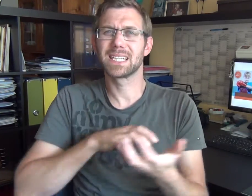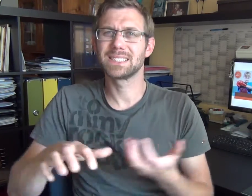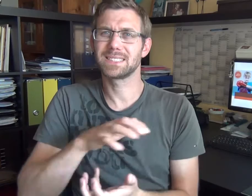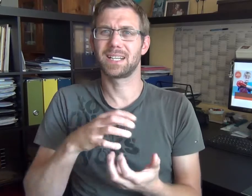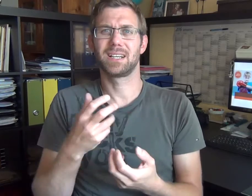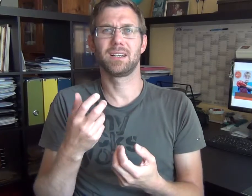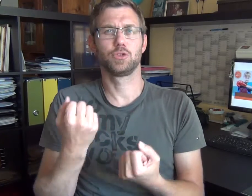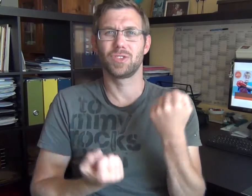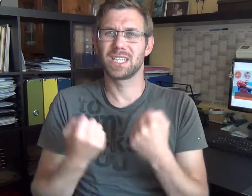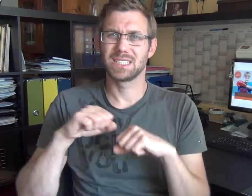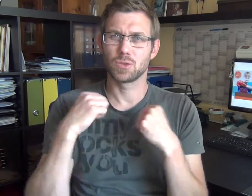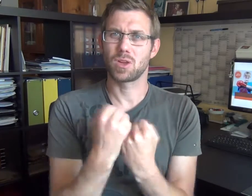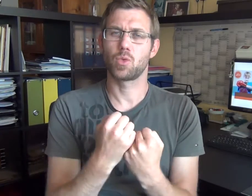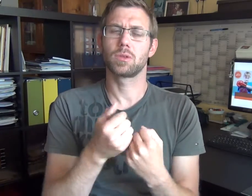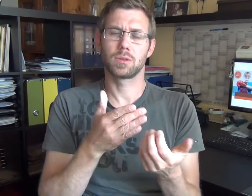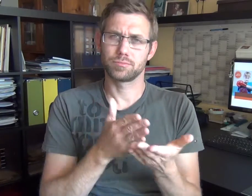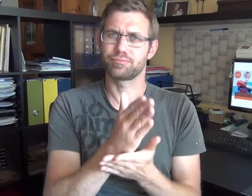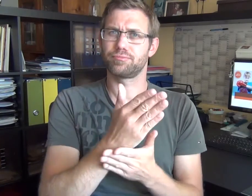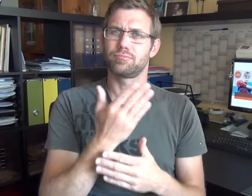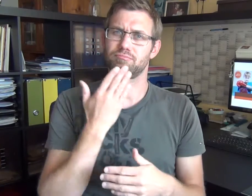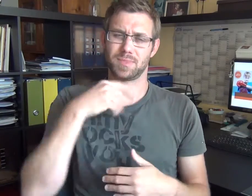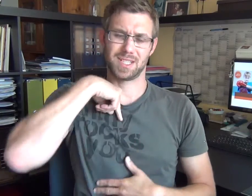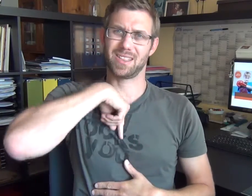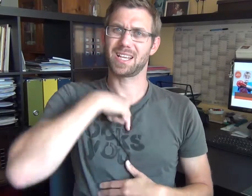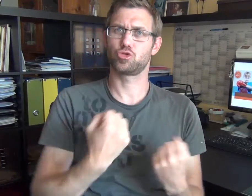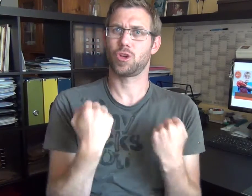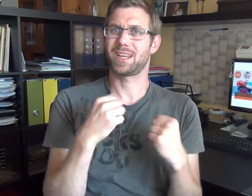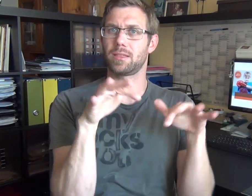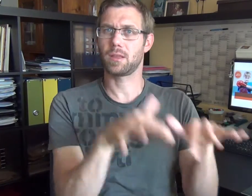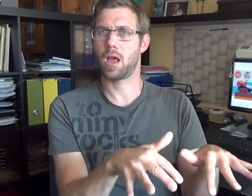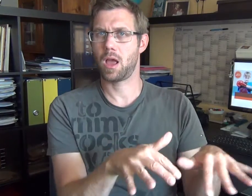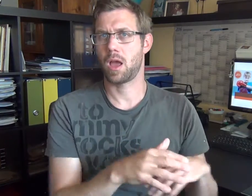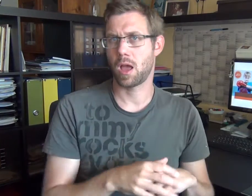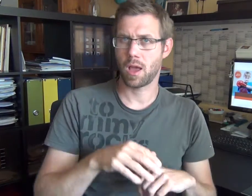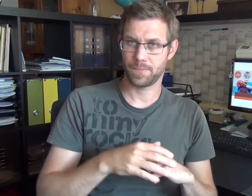dass Krisen oder schwierige Situationen besser gemeistert werden können. Es ist also eine innere Stärke vorhanden.